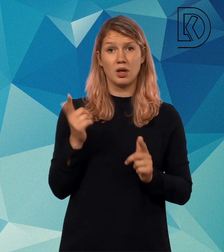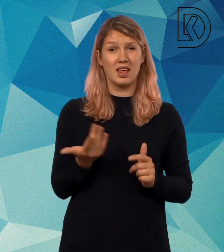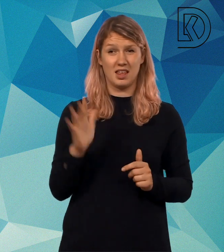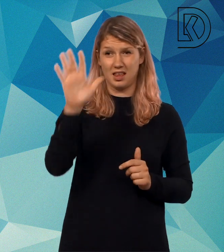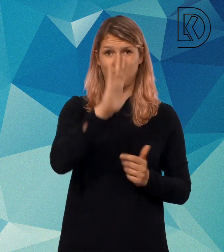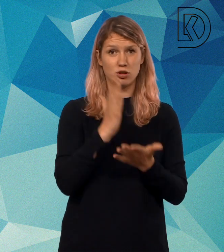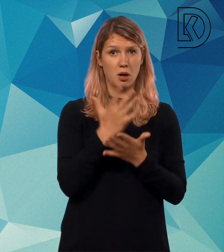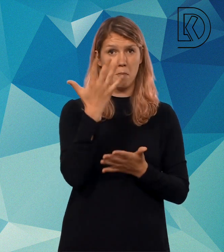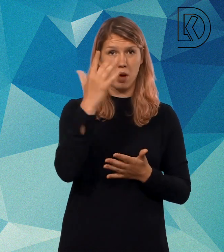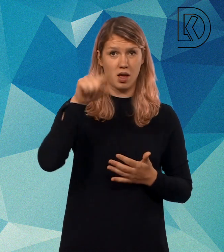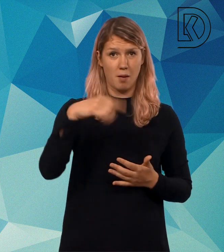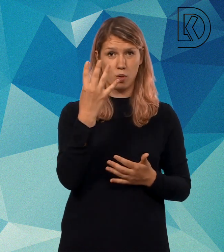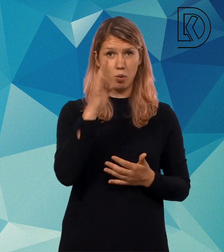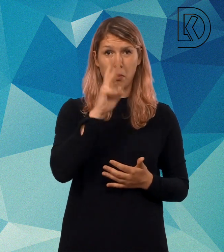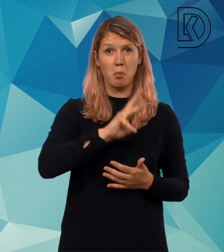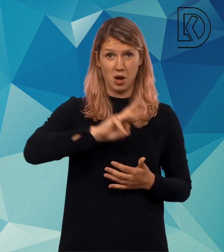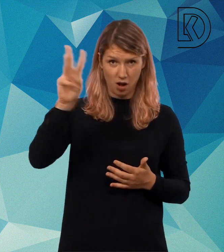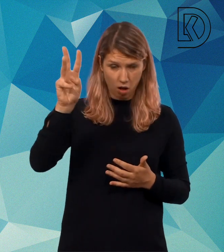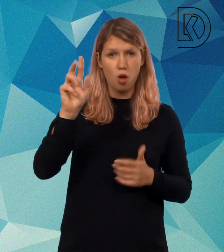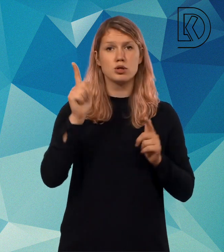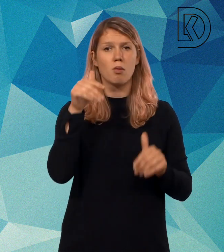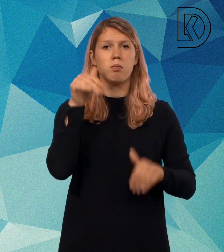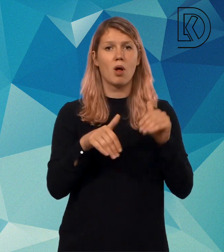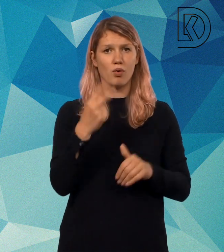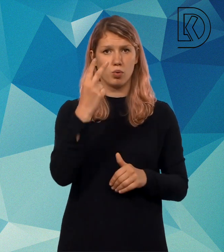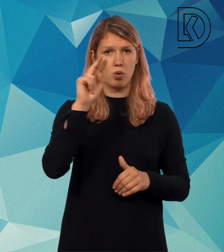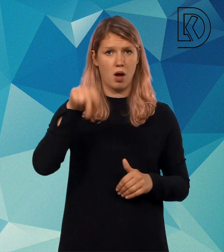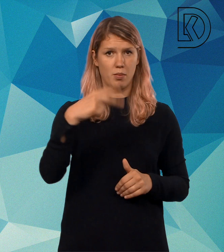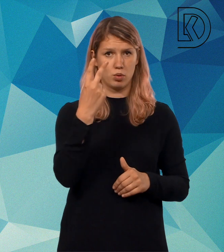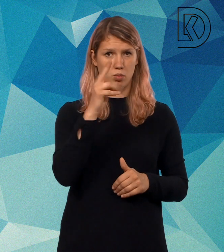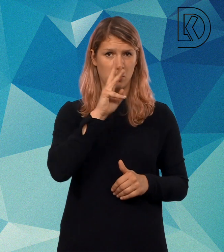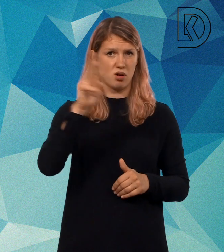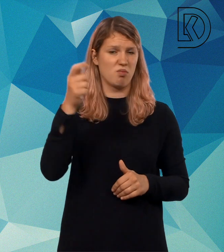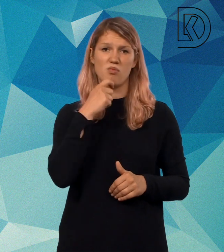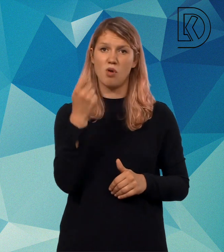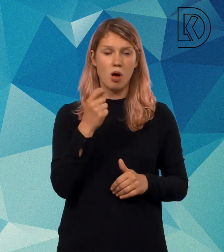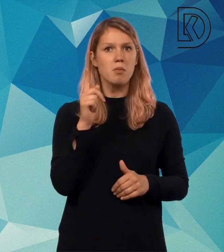Katalonijoje yra 5,4 mln. gyventojų, o balsavusiųjų buvo 2,2 mln. - tiek buvo per mažai.